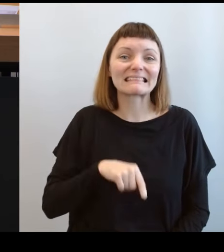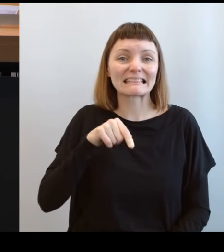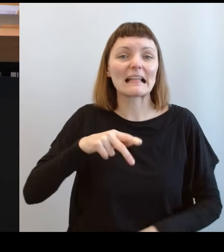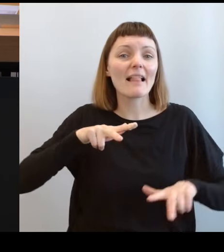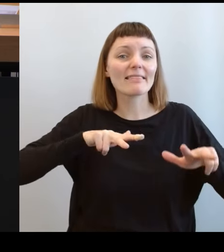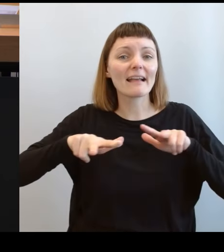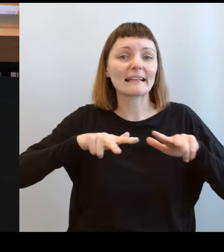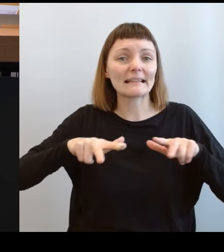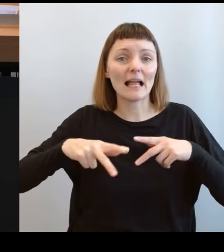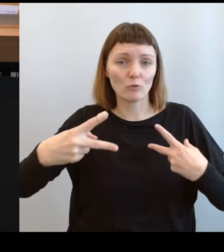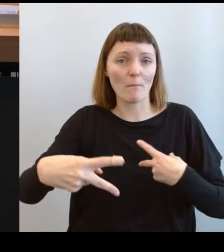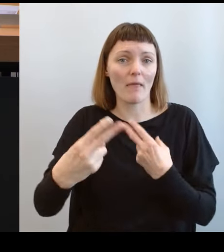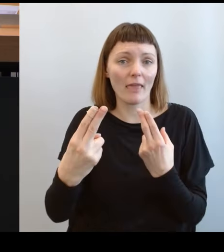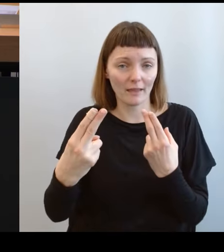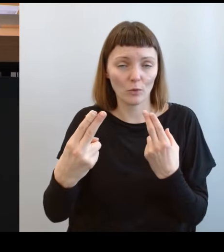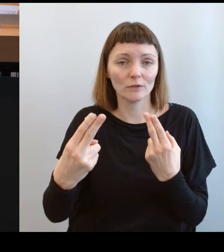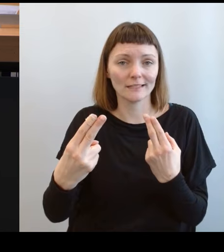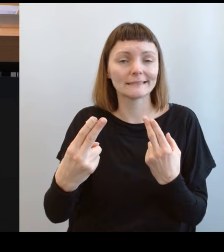Ausbildungsplatzumlage vorliegen werden.